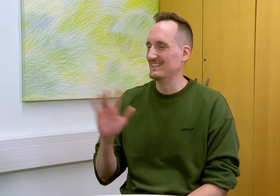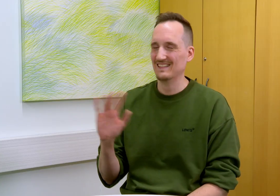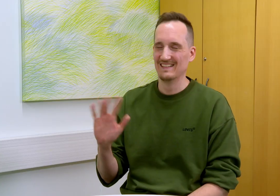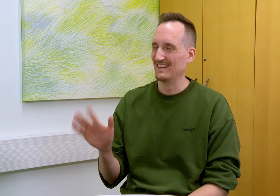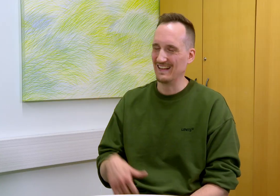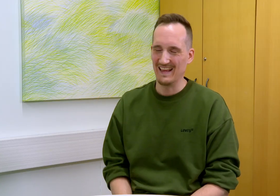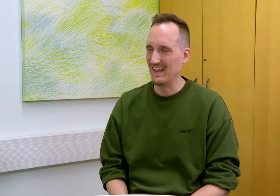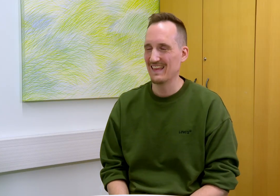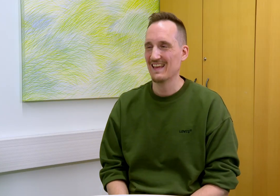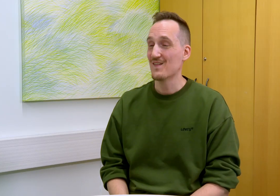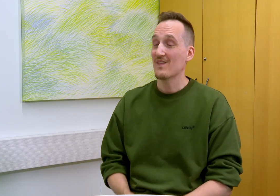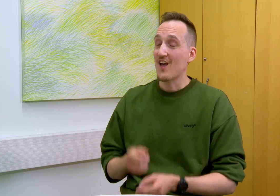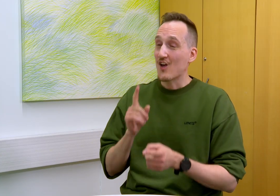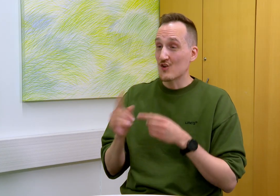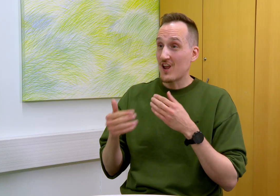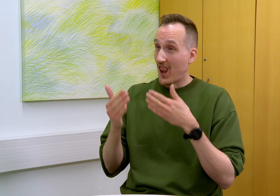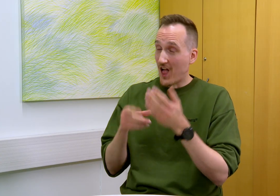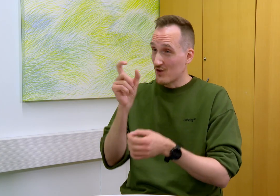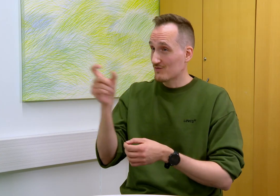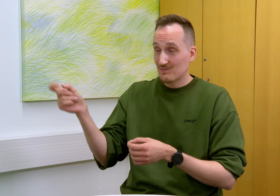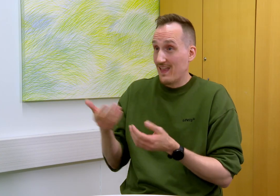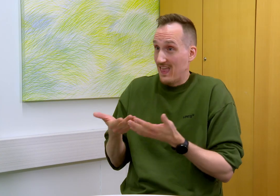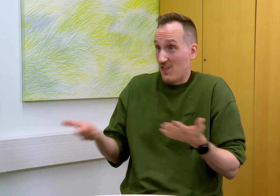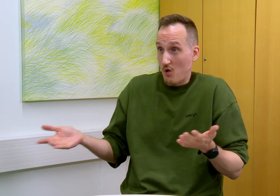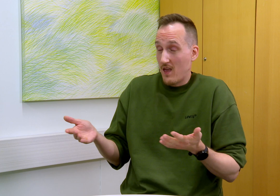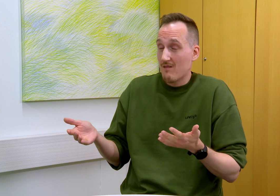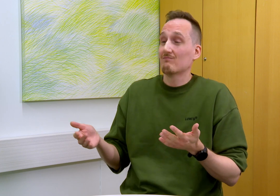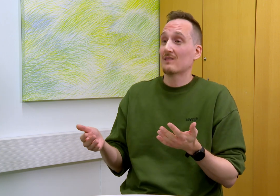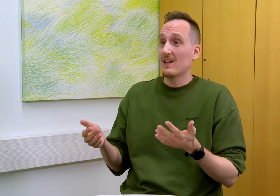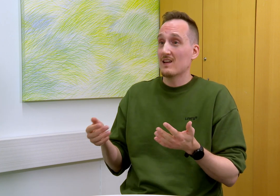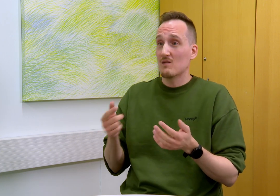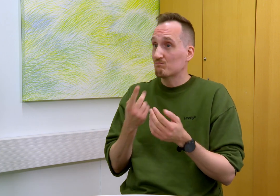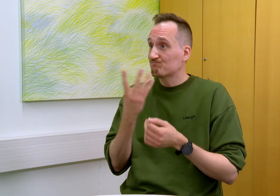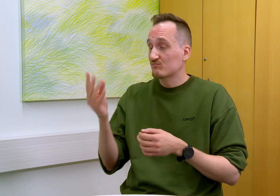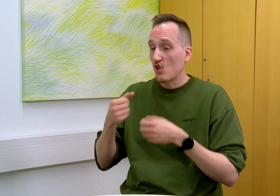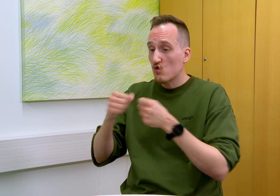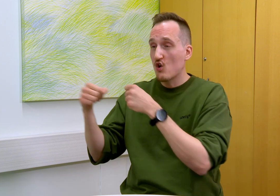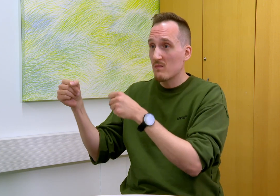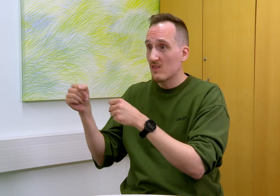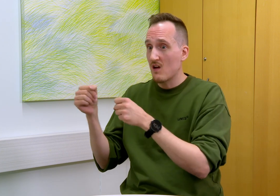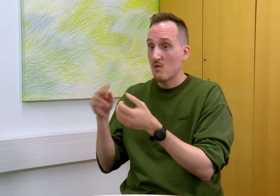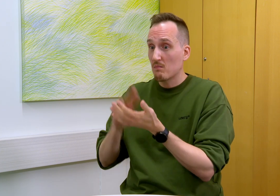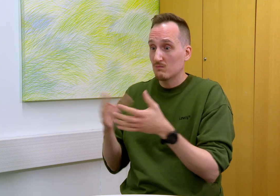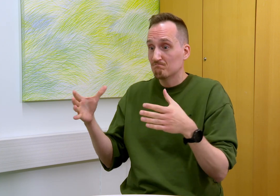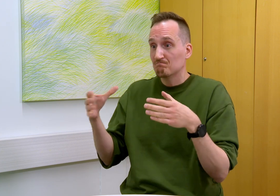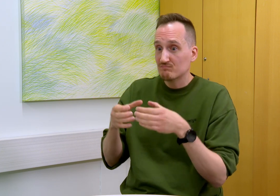Ehei... Ilman lahjoituksia joutuisimme supistamaan monia toimintojamme -